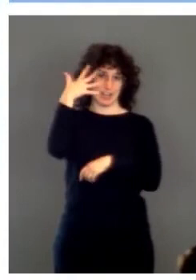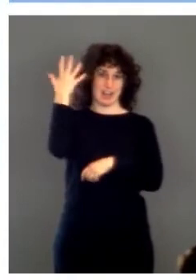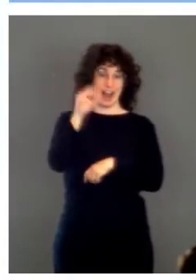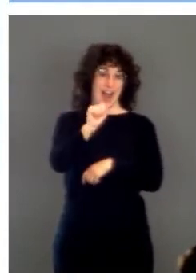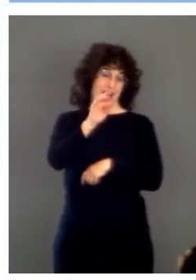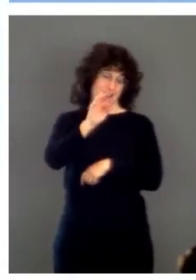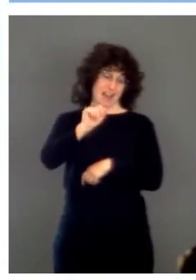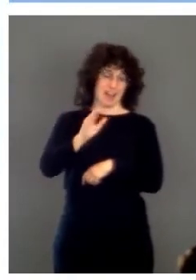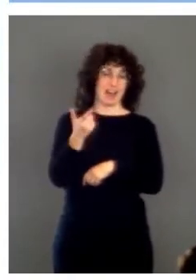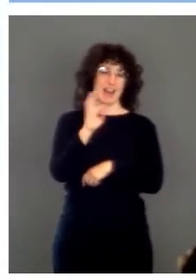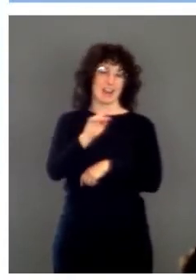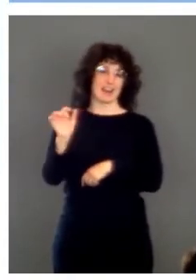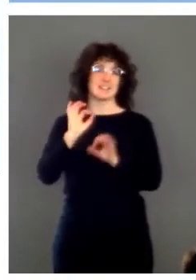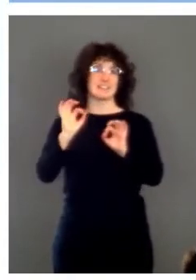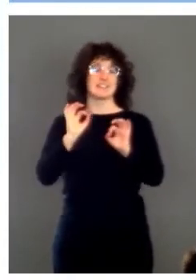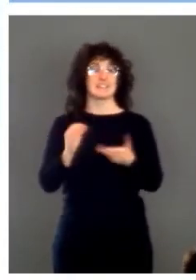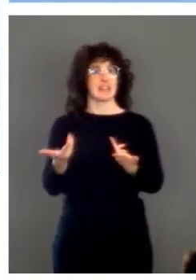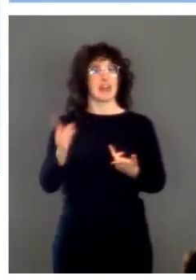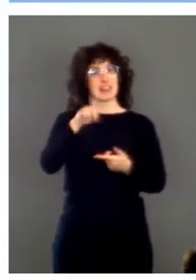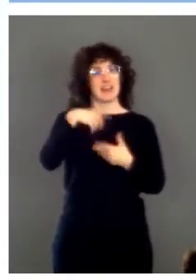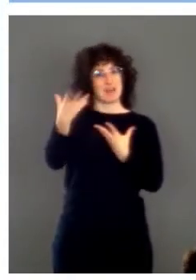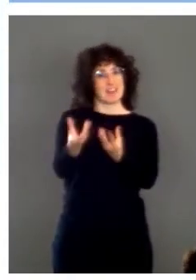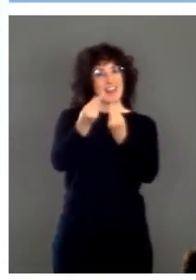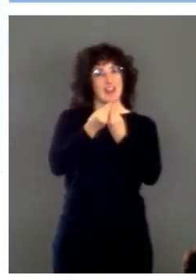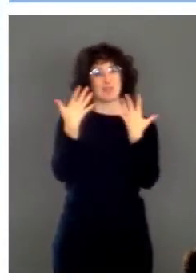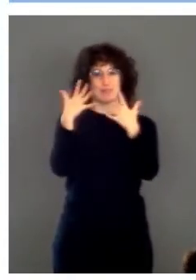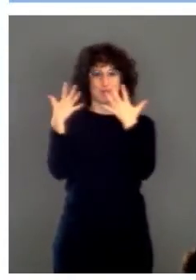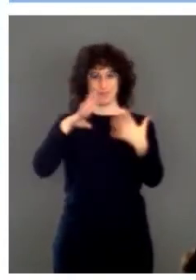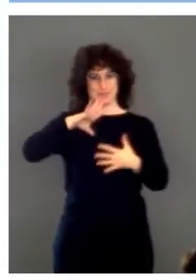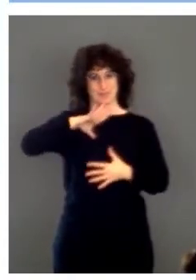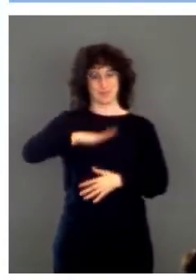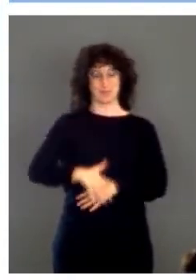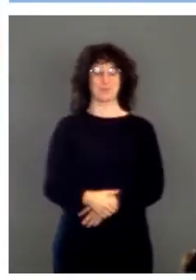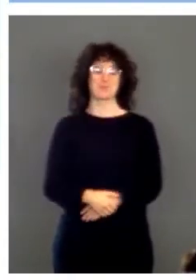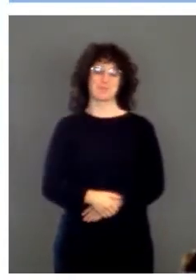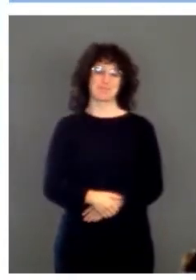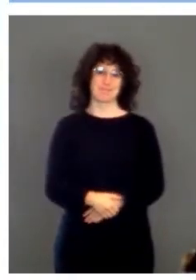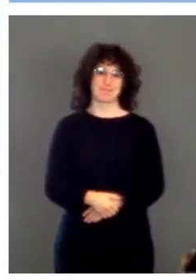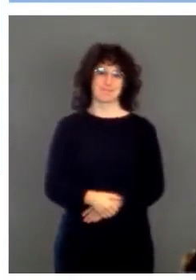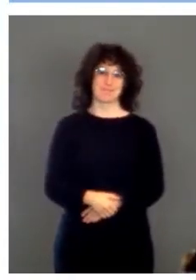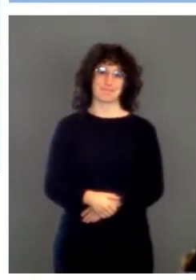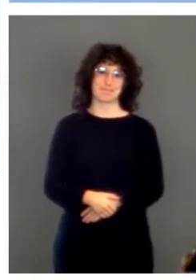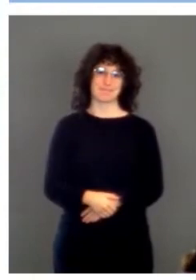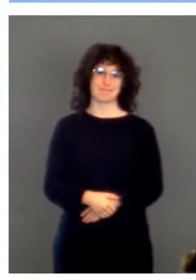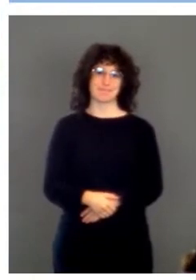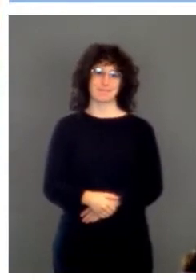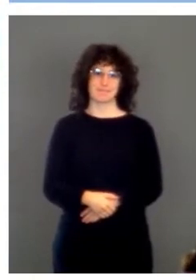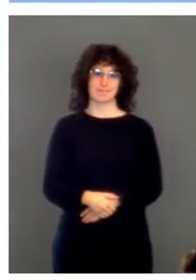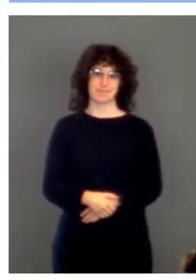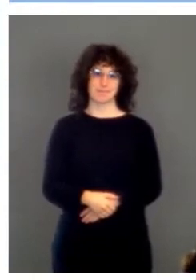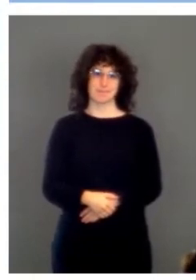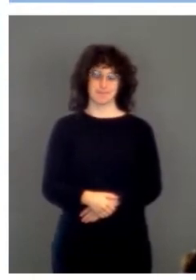Nos va a acompañar También Un aplauso por favor Bienvenidos Adelante